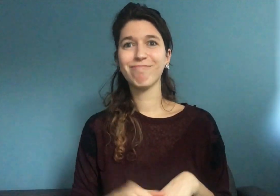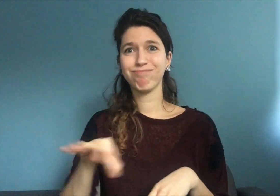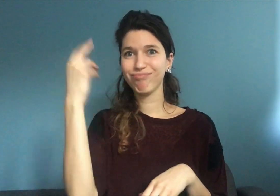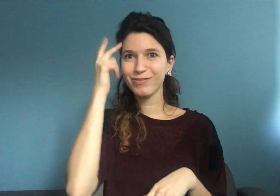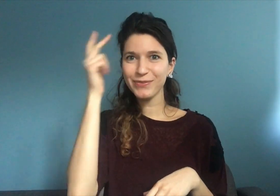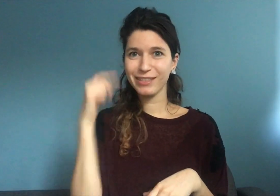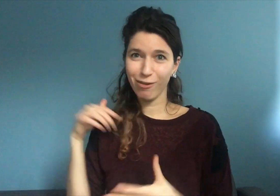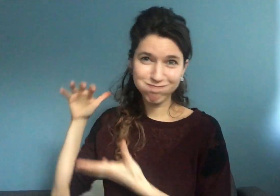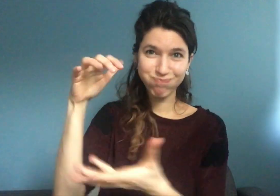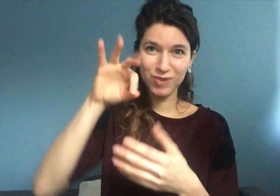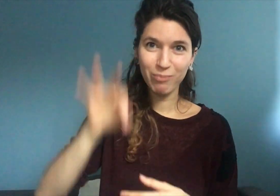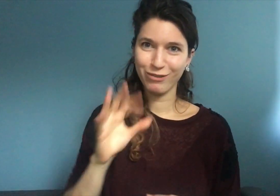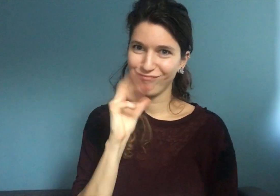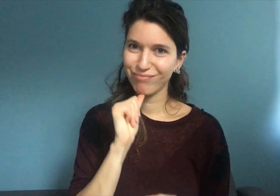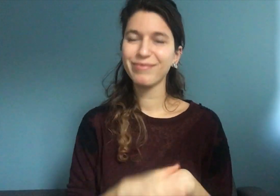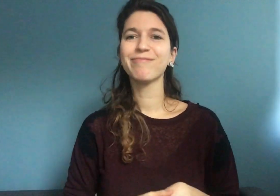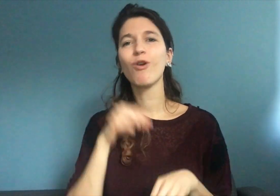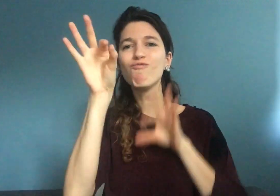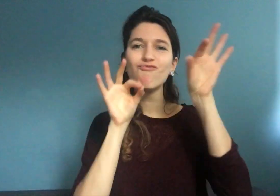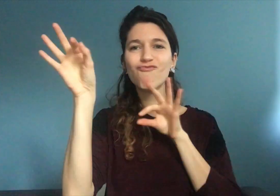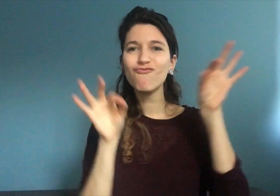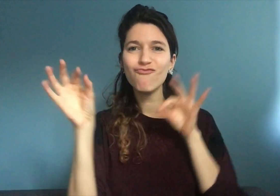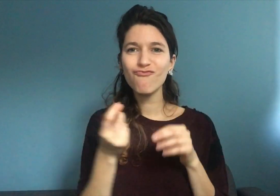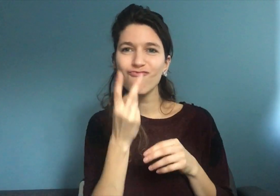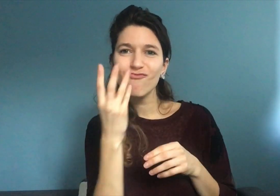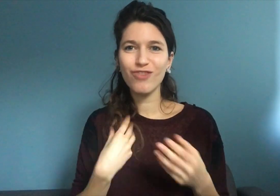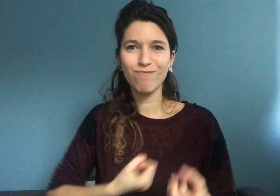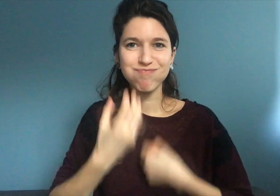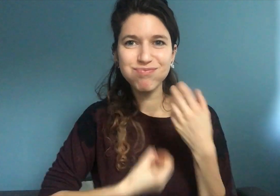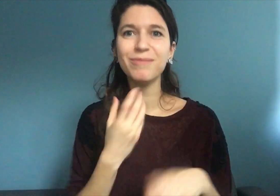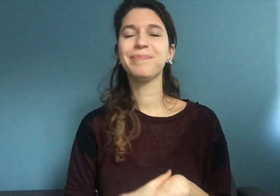J’y ai beaucoup de souvenirs, c’est impossible de tout vous raconter mais je vais vous partager quelques bribes.